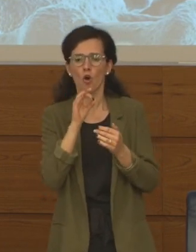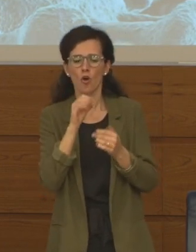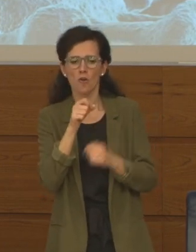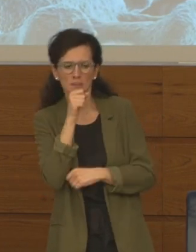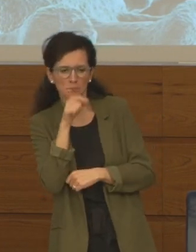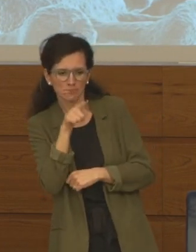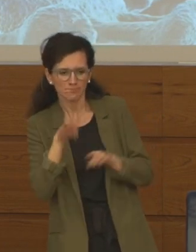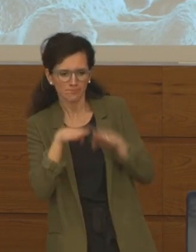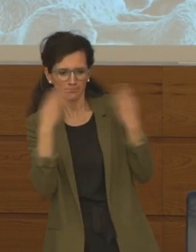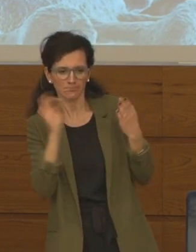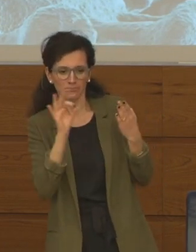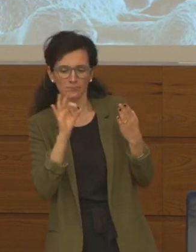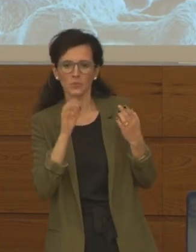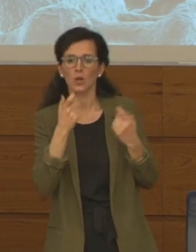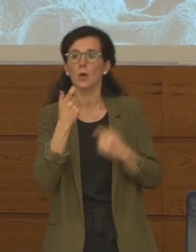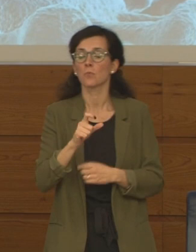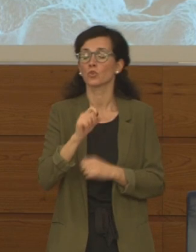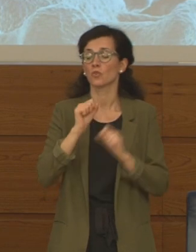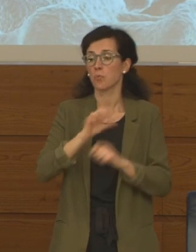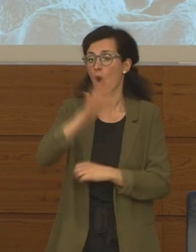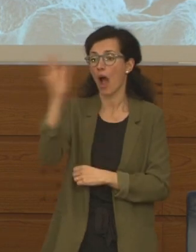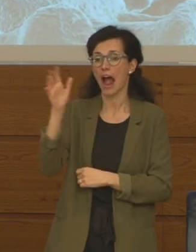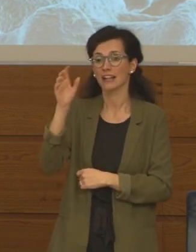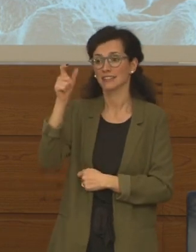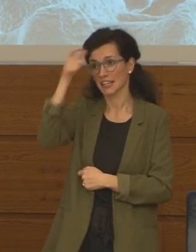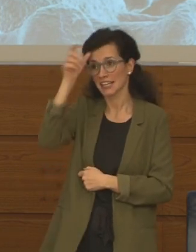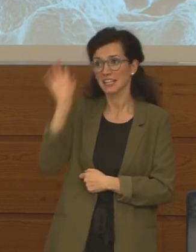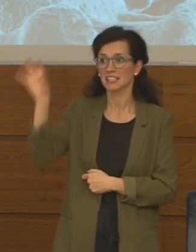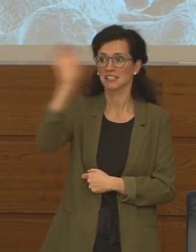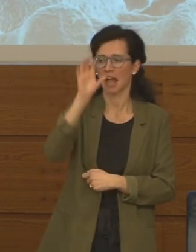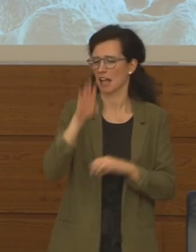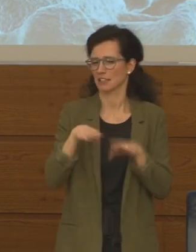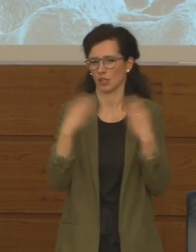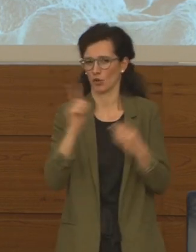perché altri paesi magari non lo fanno, solo quando avremo una curva di